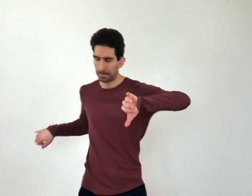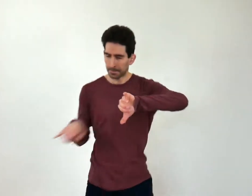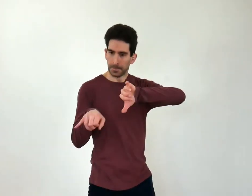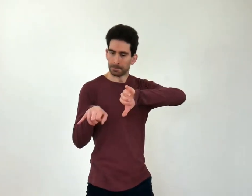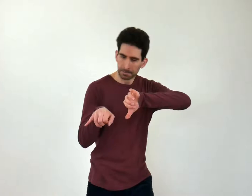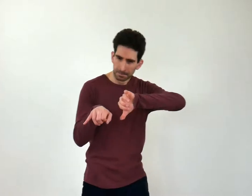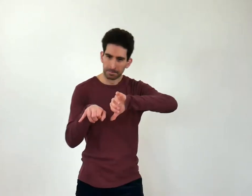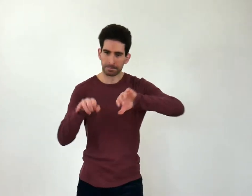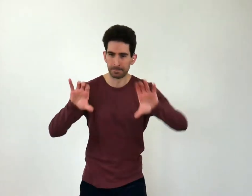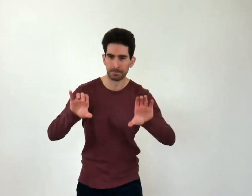*A la broche*